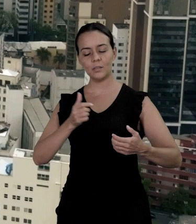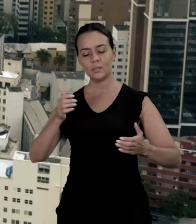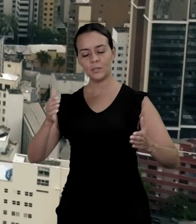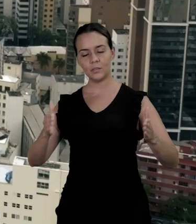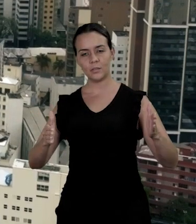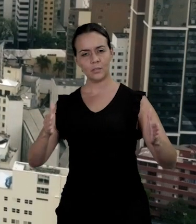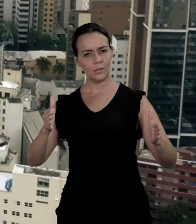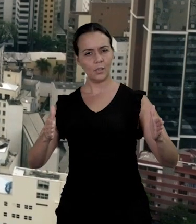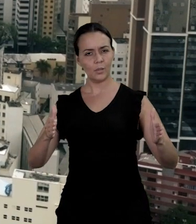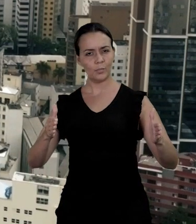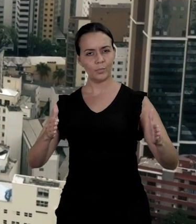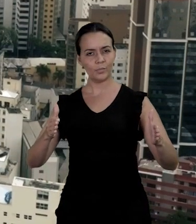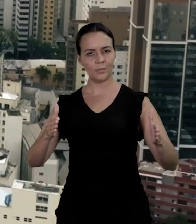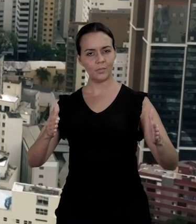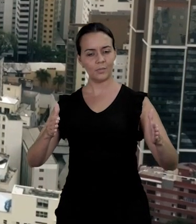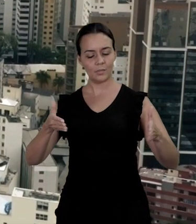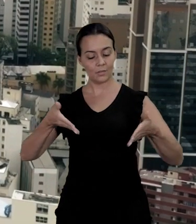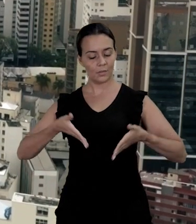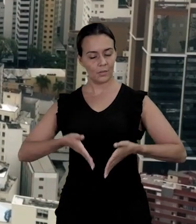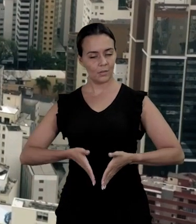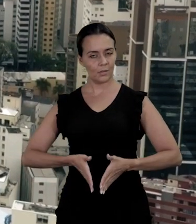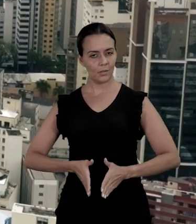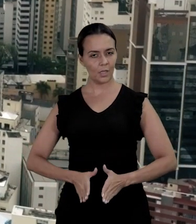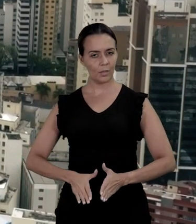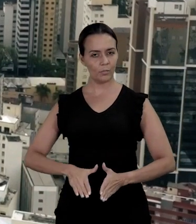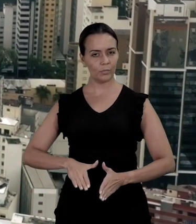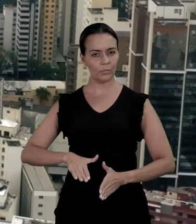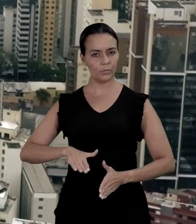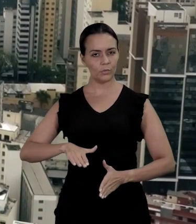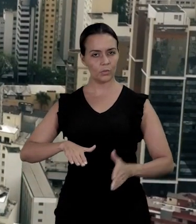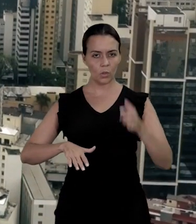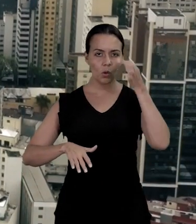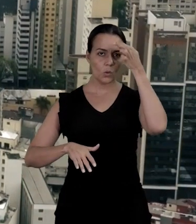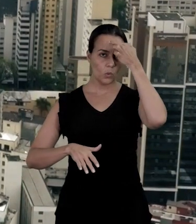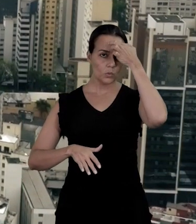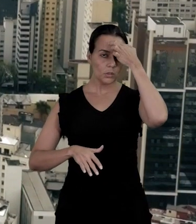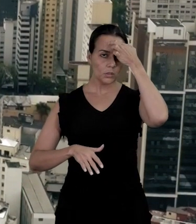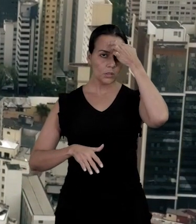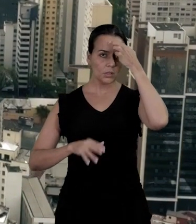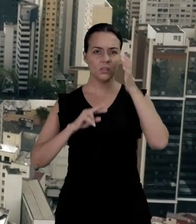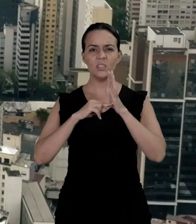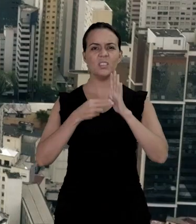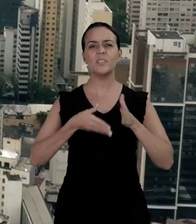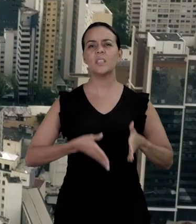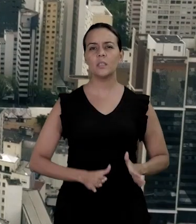Ou seja, nós nascemos e temos consciência do nascimento e da morte.